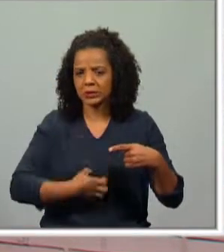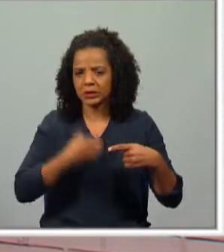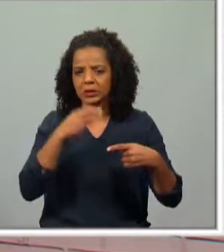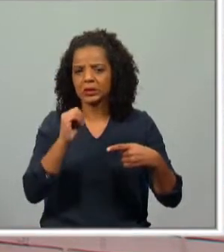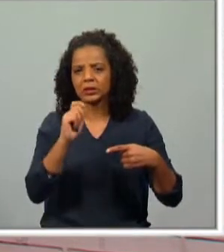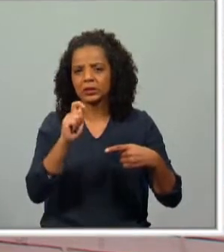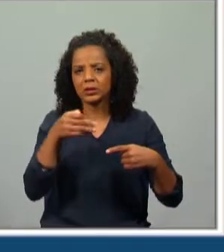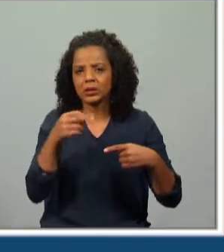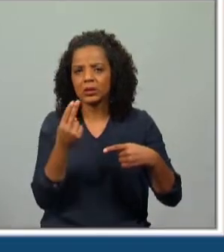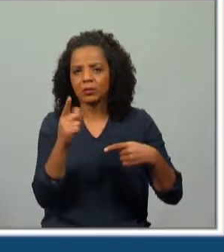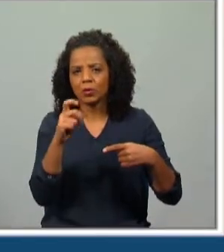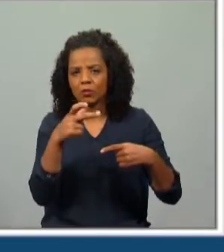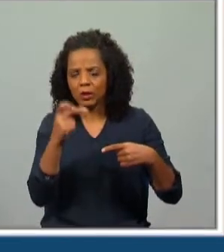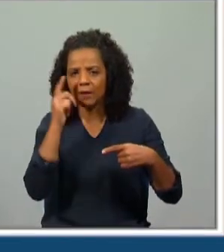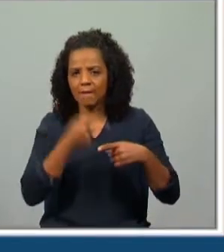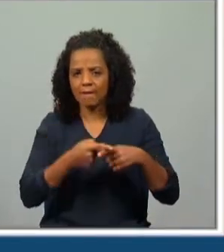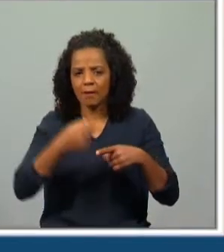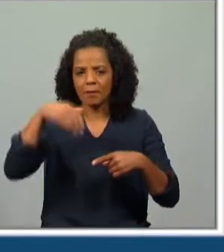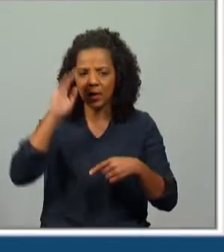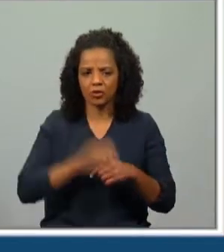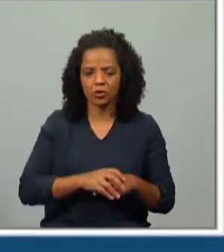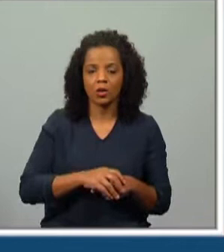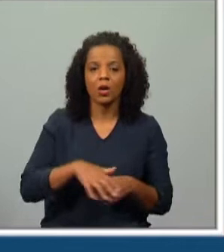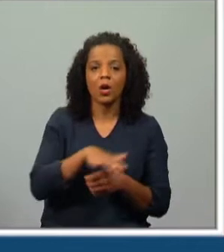interessantes onde quando é que nasceu 有趣的你什麼時候出生的